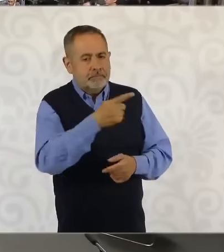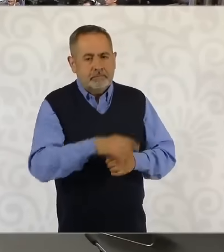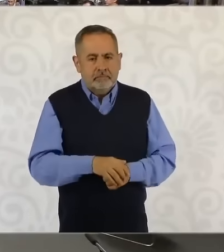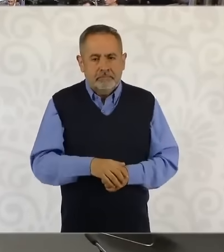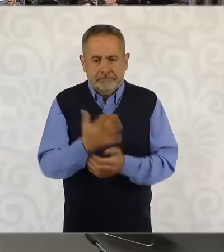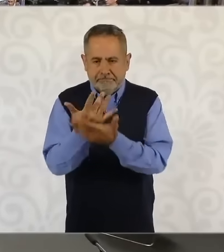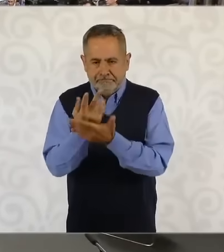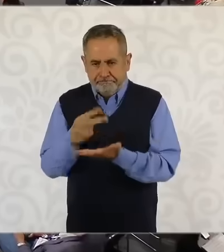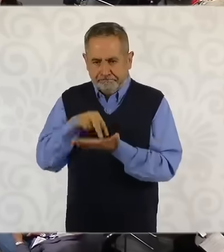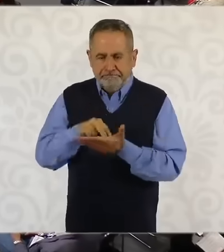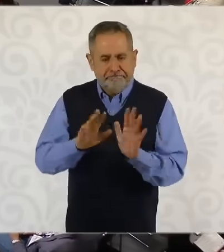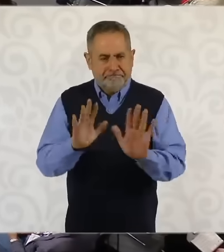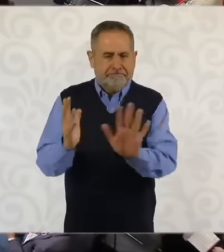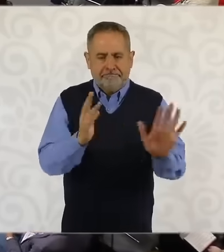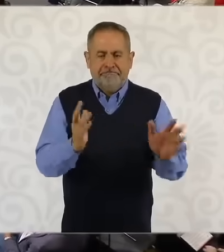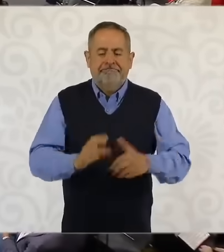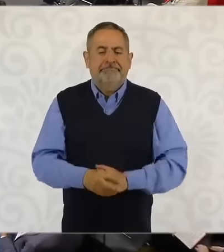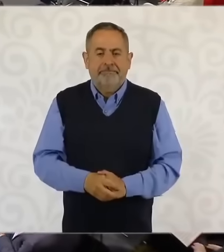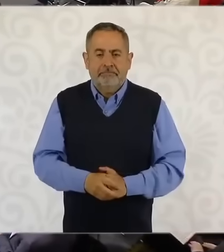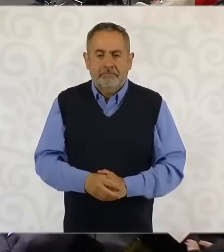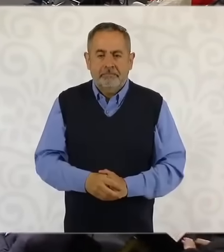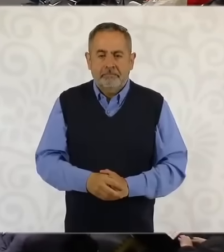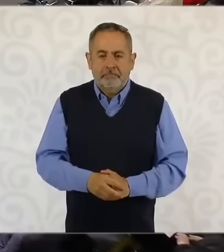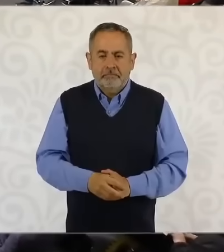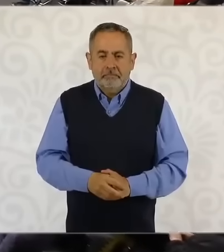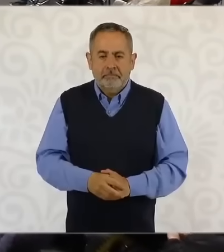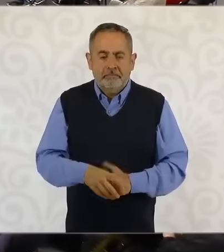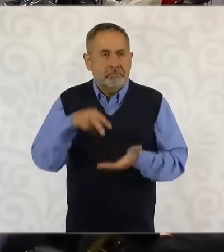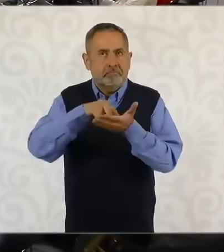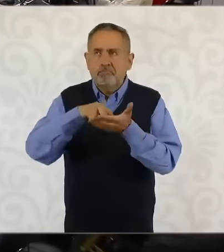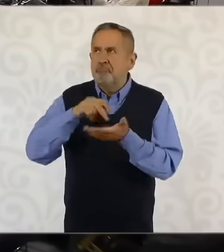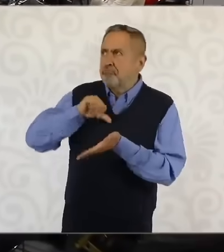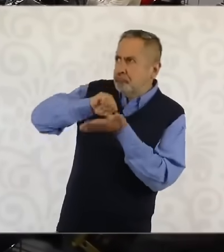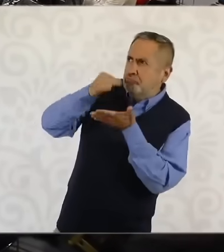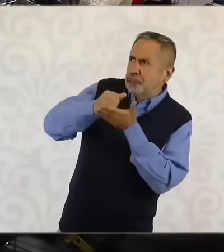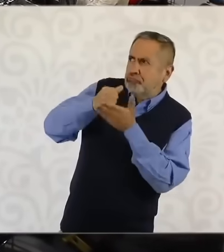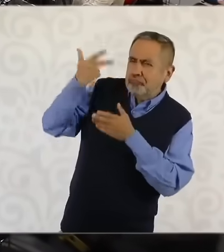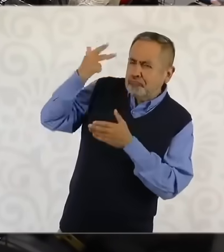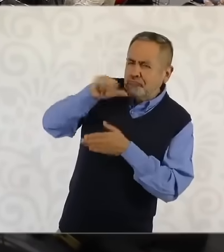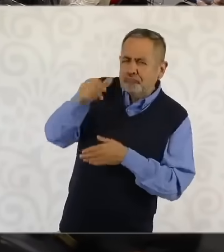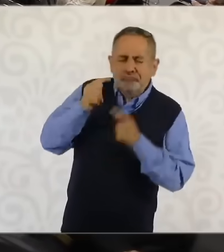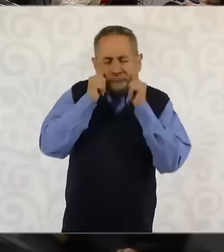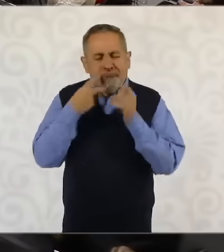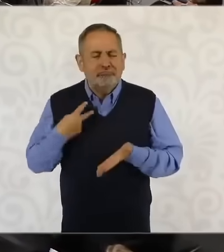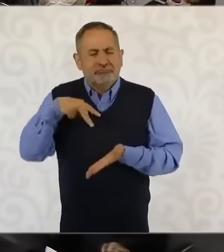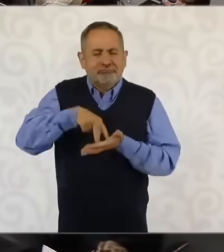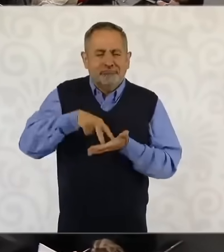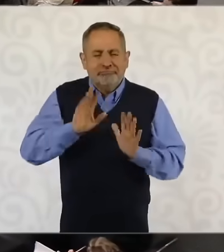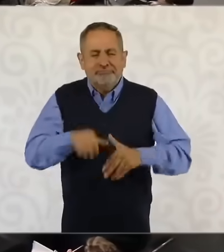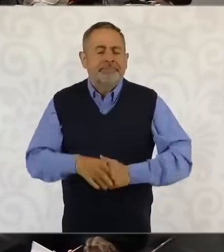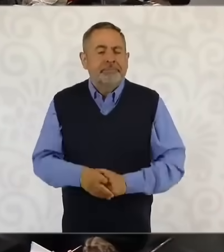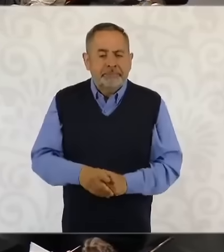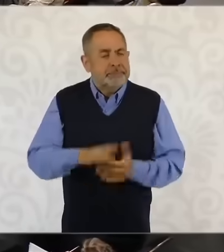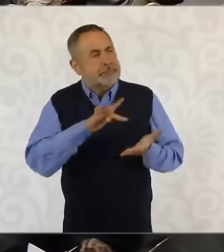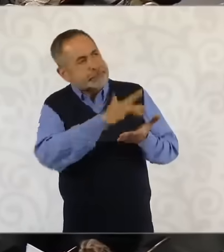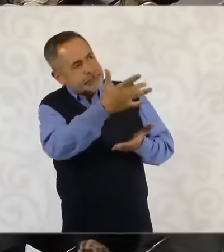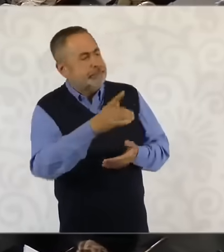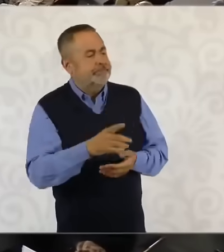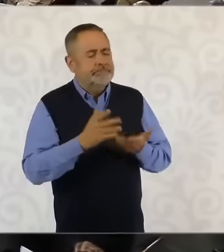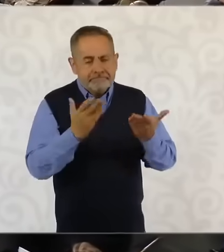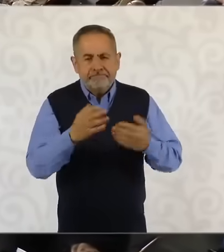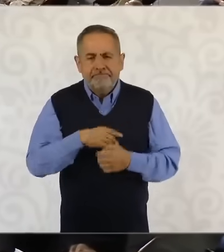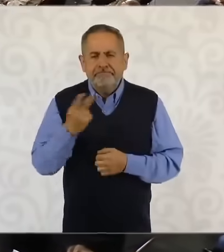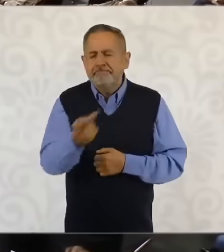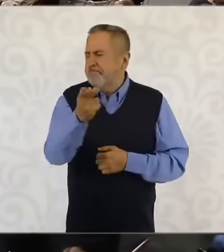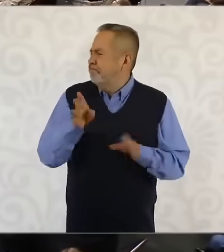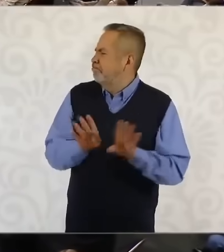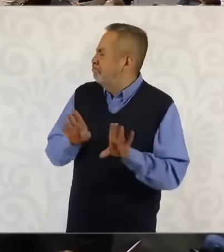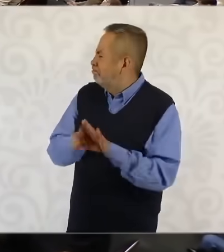paro m pues yo ni el tiro tapo pero bueno gracias presidenta si me permite una ¿cómo le llama noroña